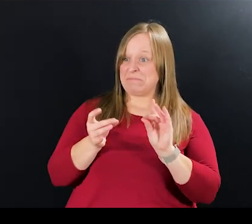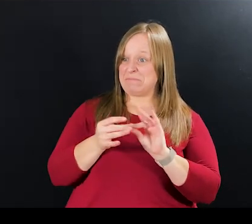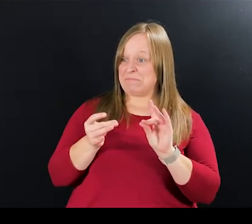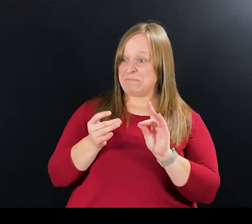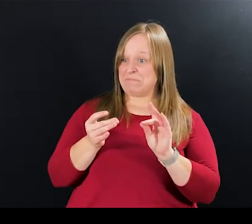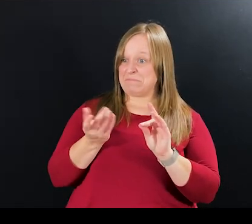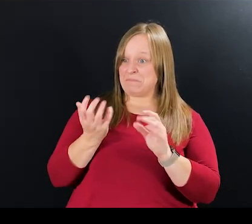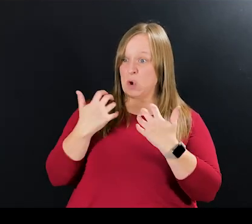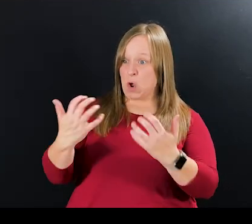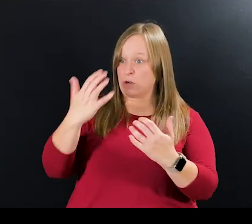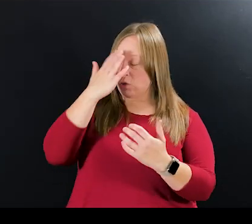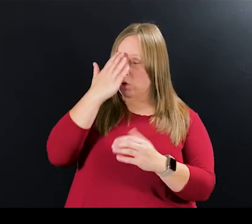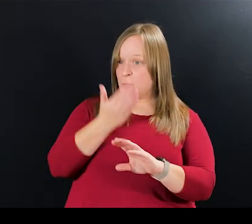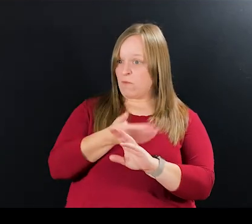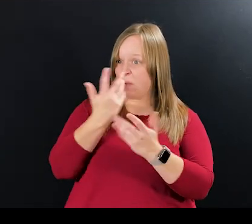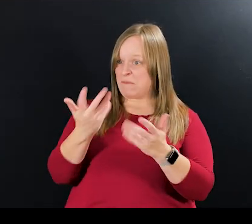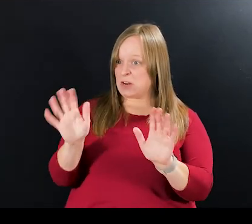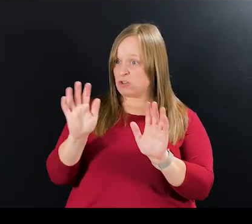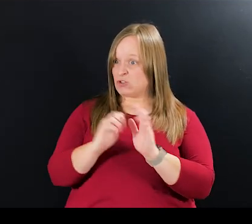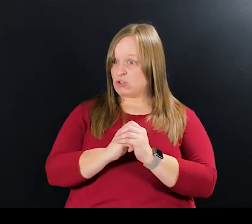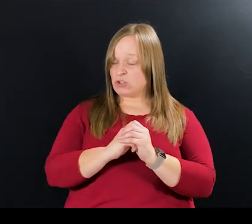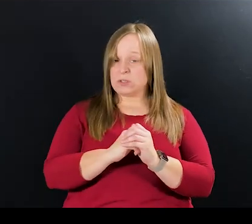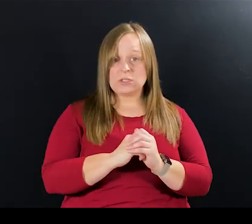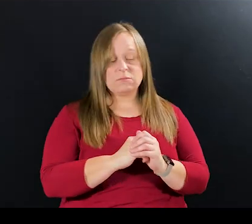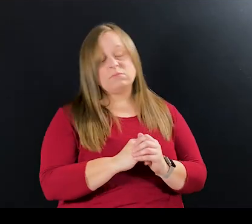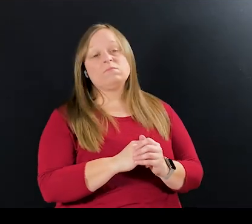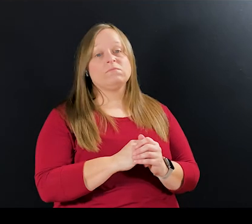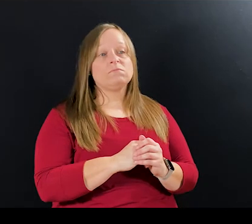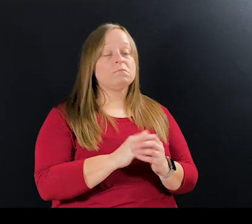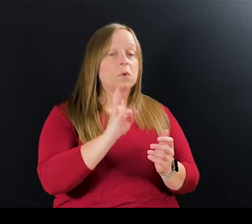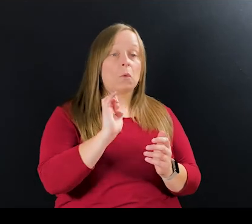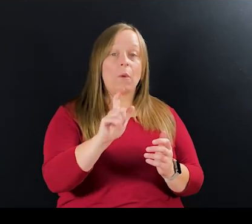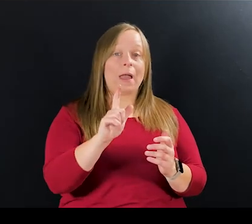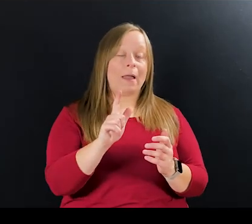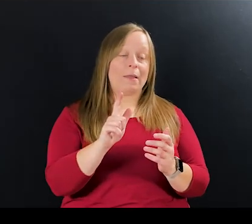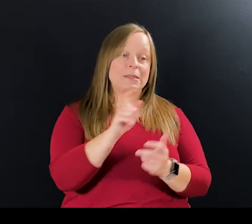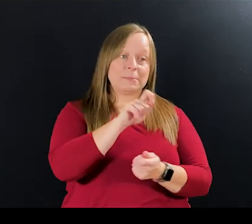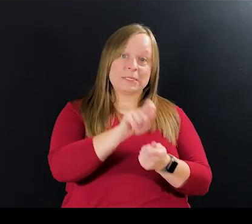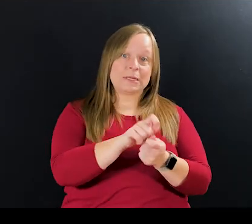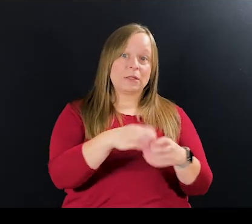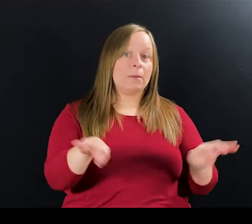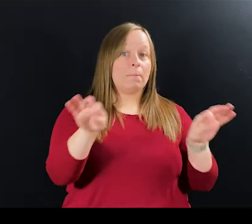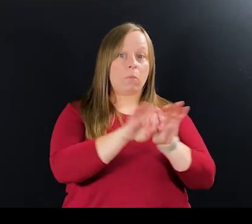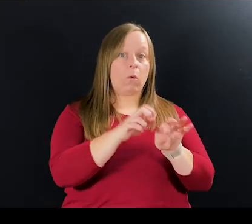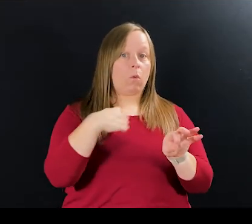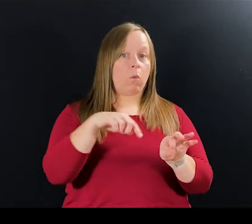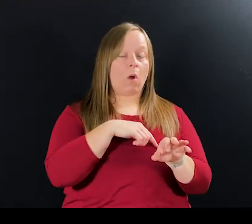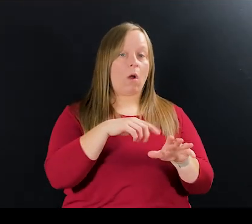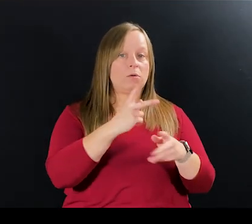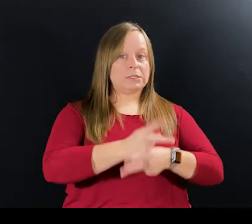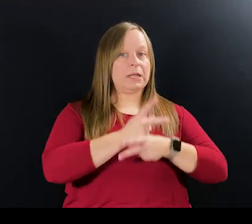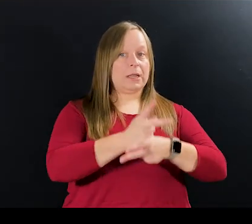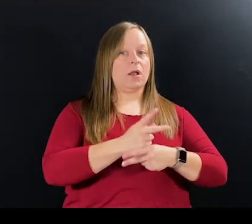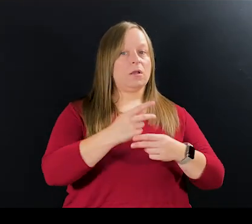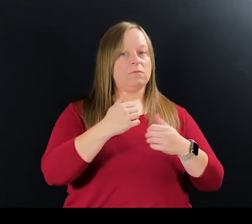¿hay algo más que te gustaría que nuestra audiencia supiera sobre este tema? Bueno, es muy importante que todos nos cuidemos del COVID-19